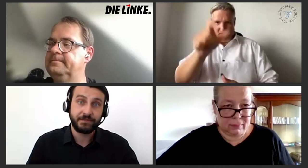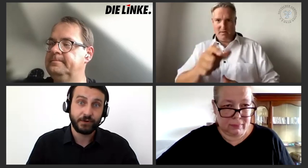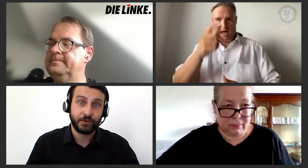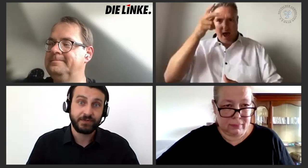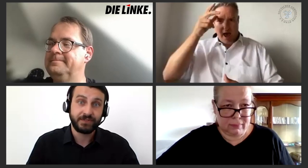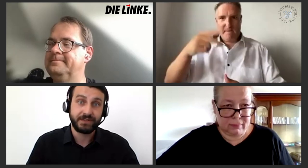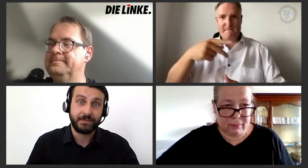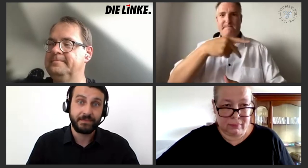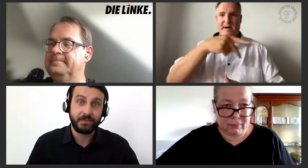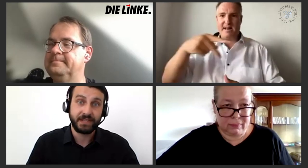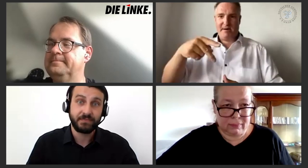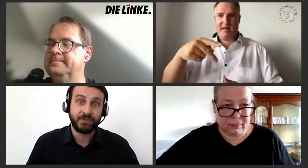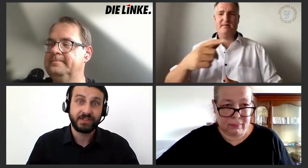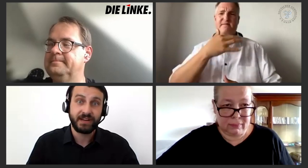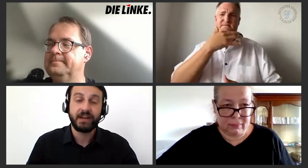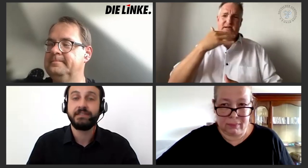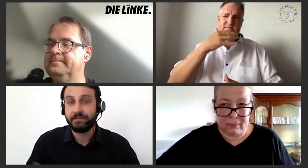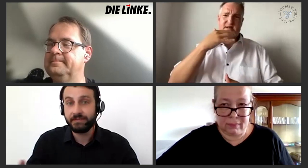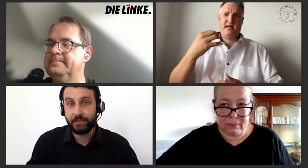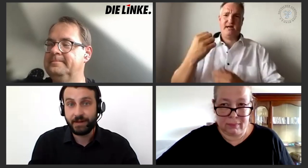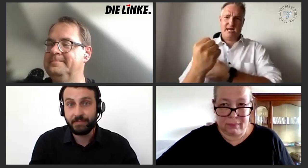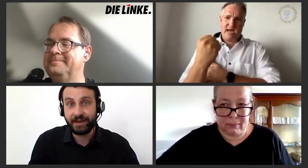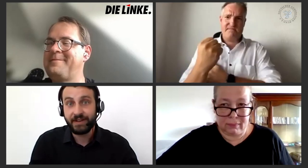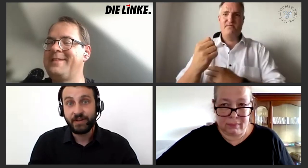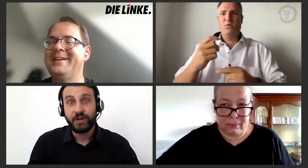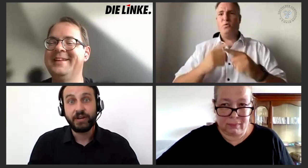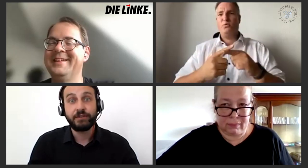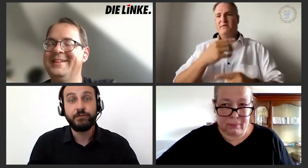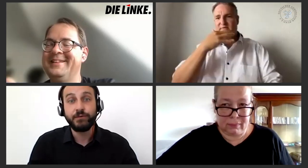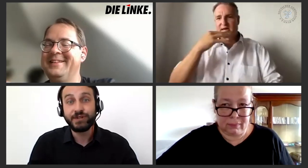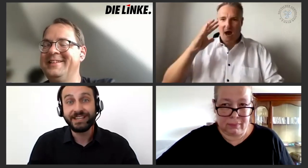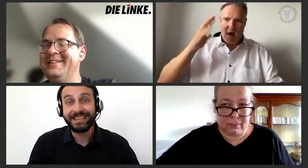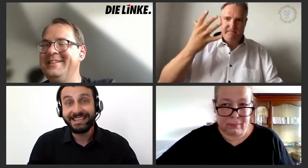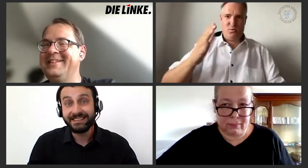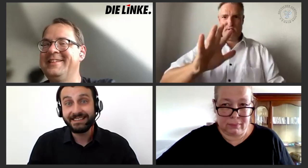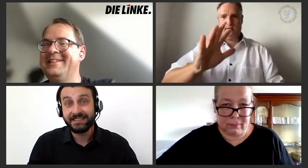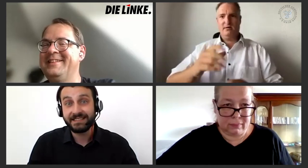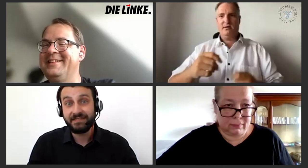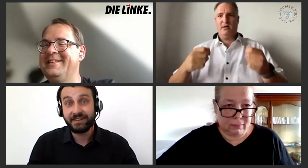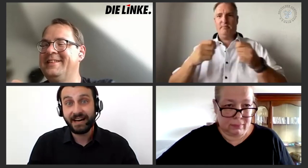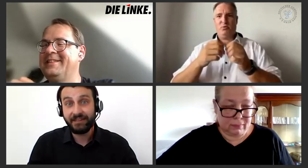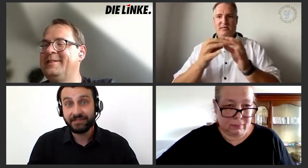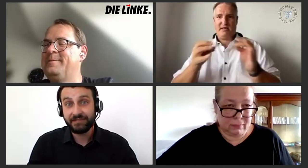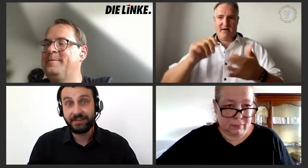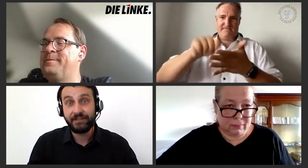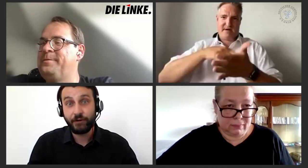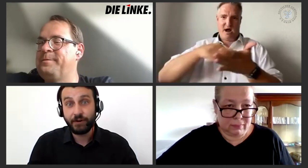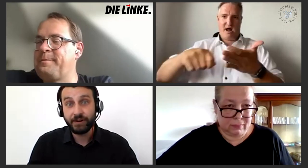zahlreichen Antworten und jetzt, Herr Pellmann, wünsche ich Ihnen sehr viel